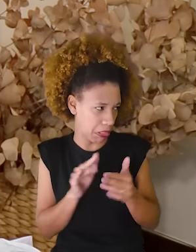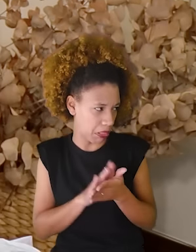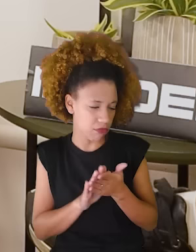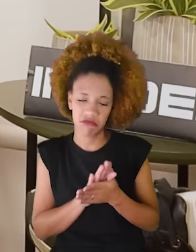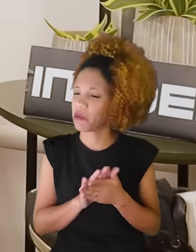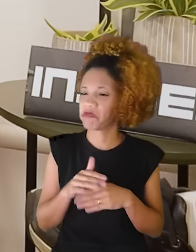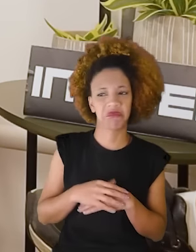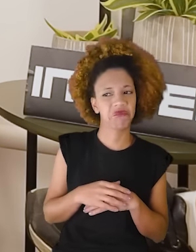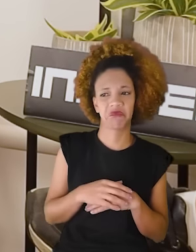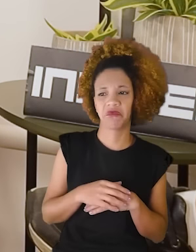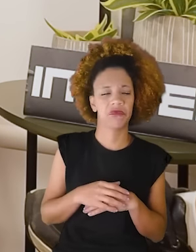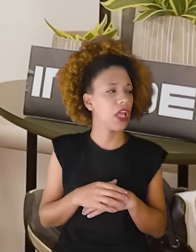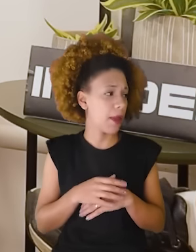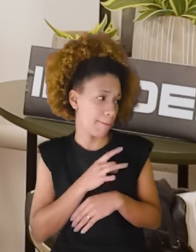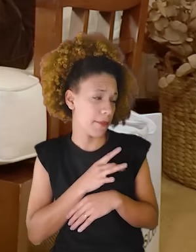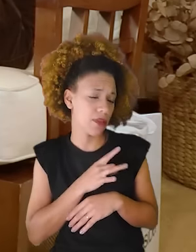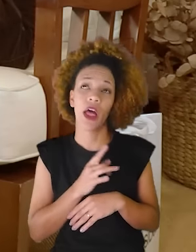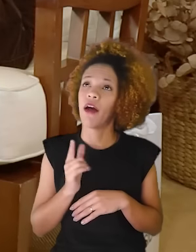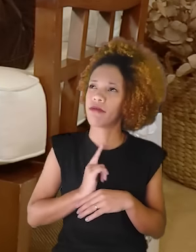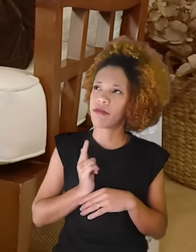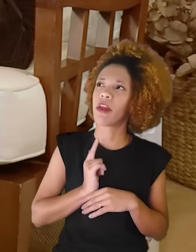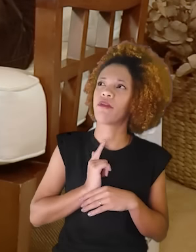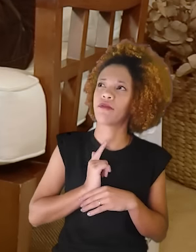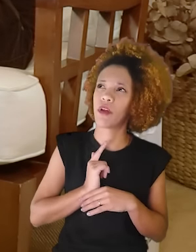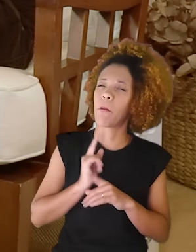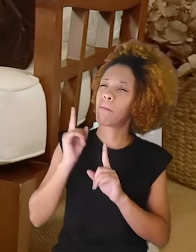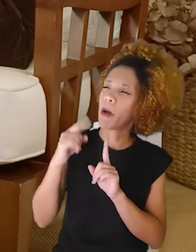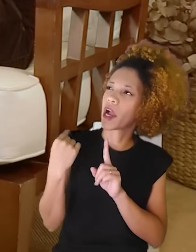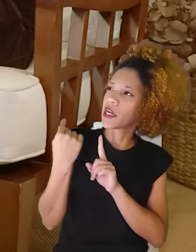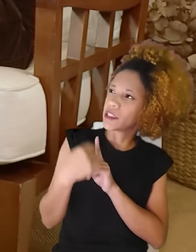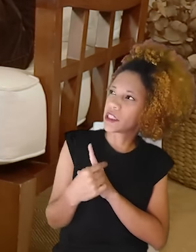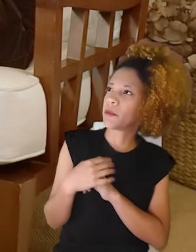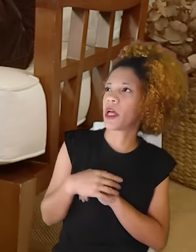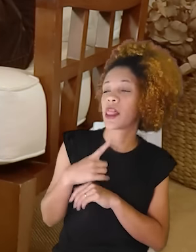né não não você não tem medo ah teve uma vez um pcu do cancelamento que eu teve uma treta com a